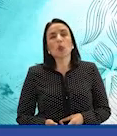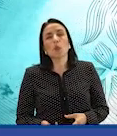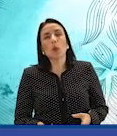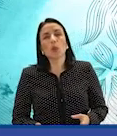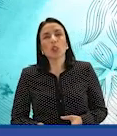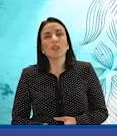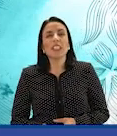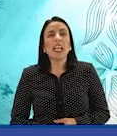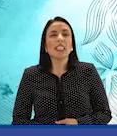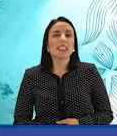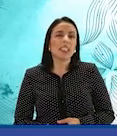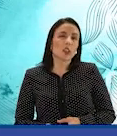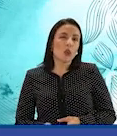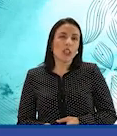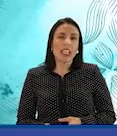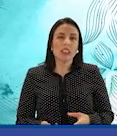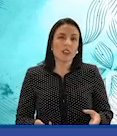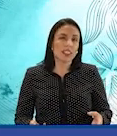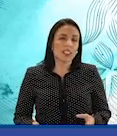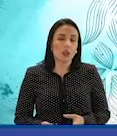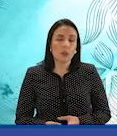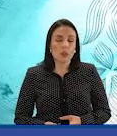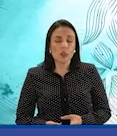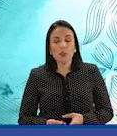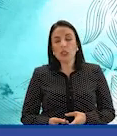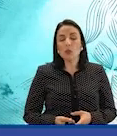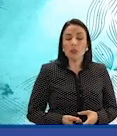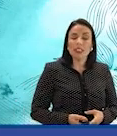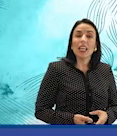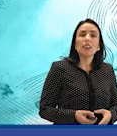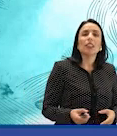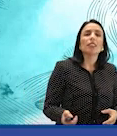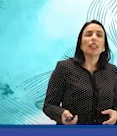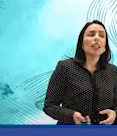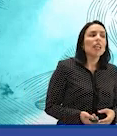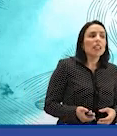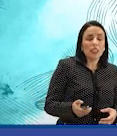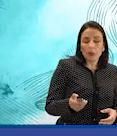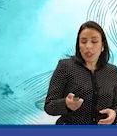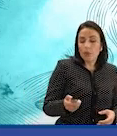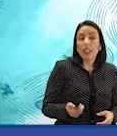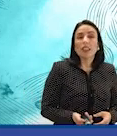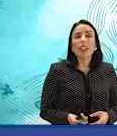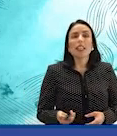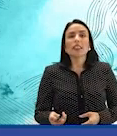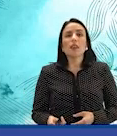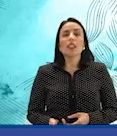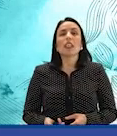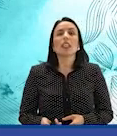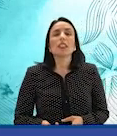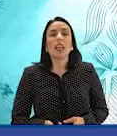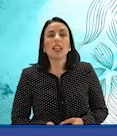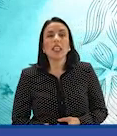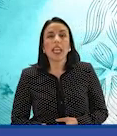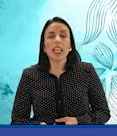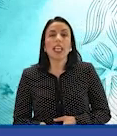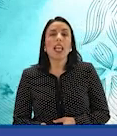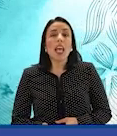los productos finales de todas las fases del proceso presupuestario que están debidamente establecidas